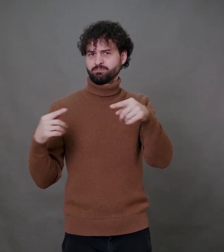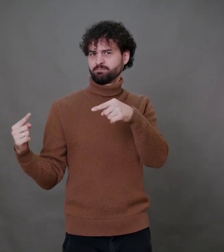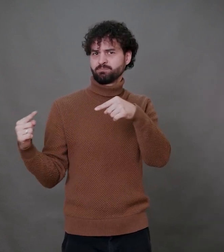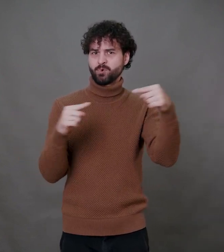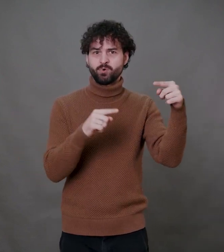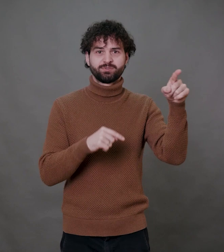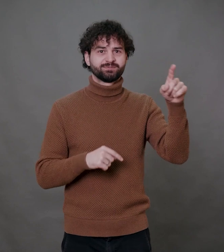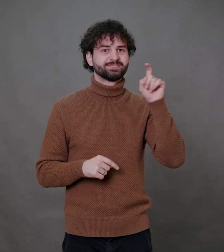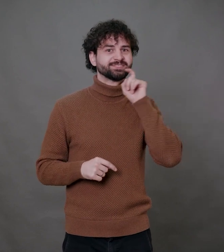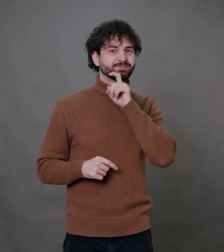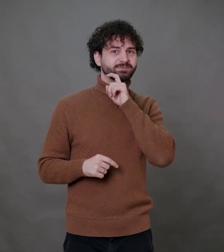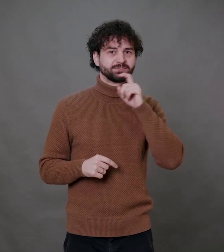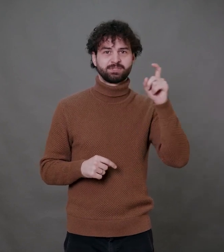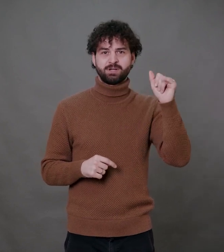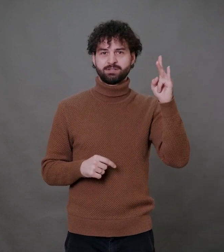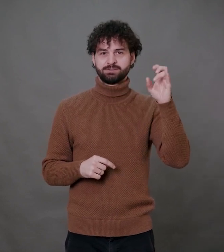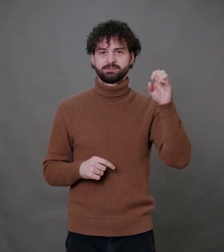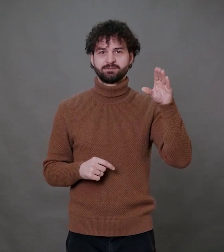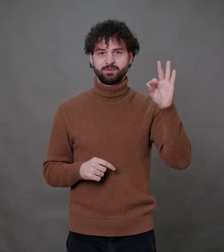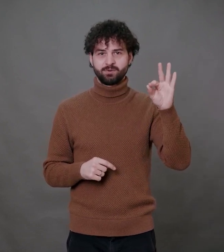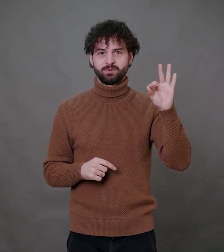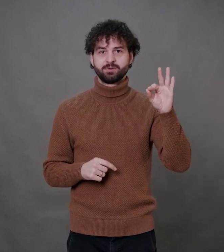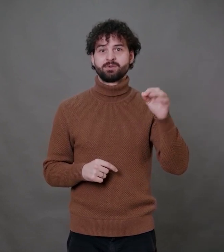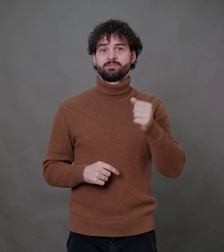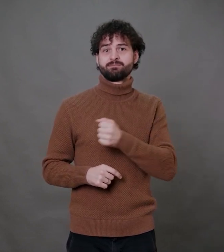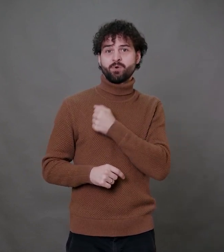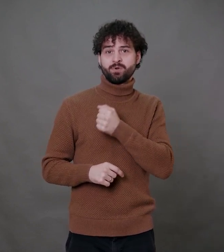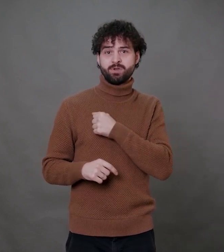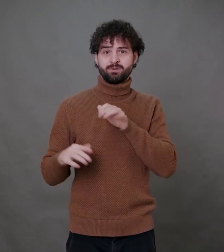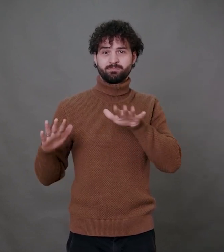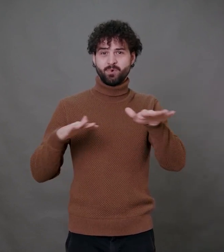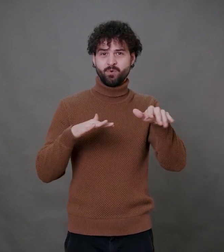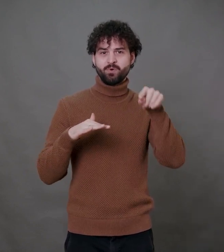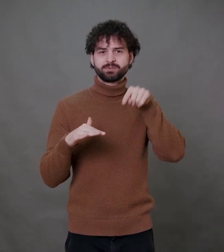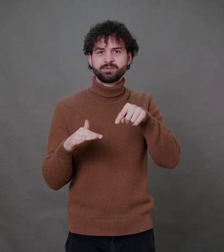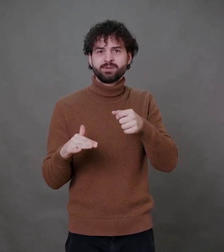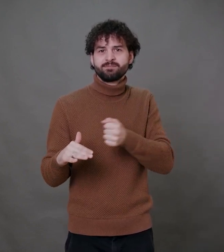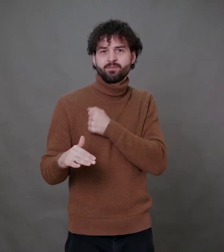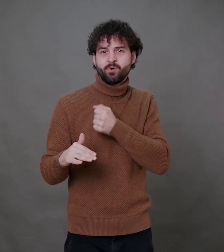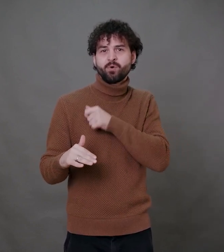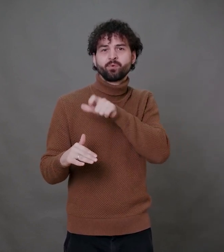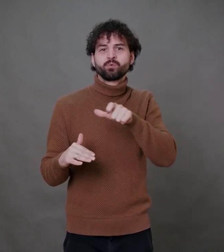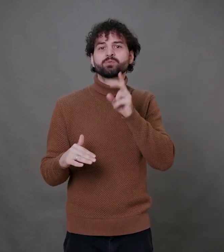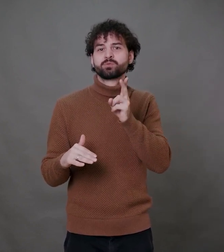против Сибирского ханства. Для этого военного похода